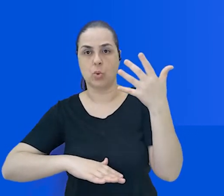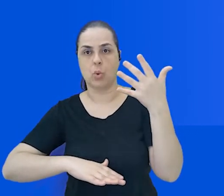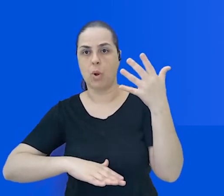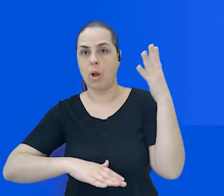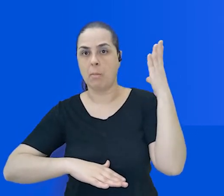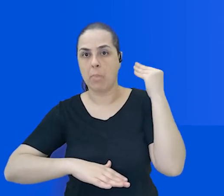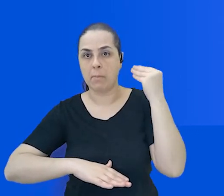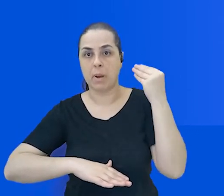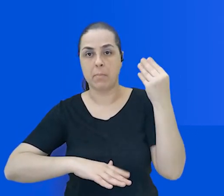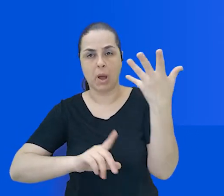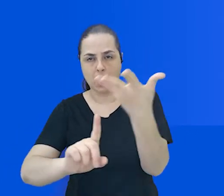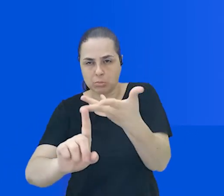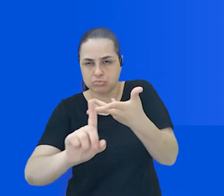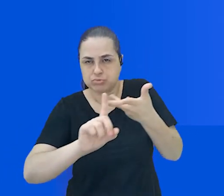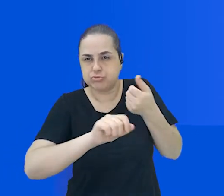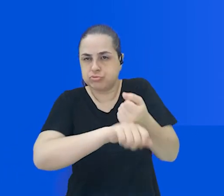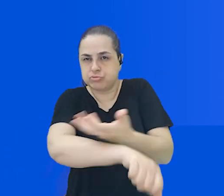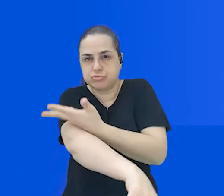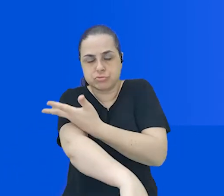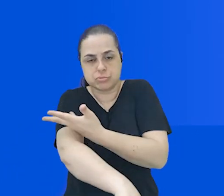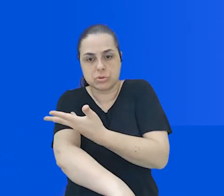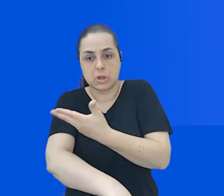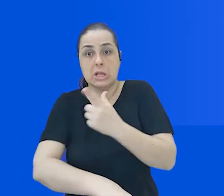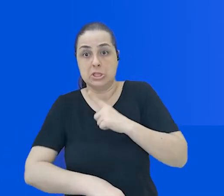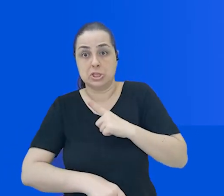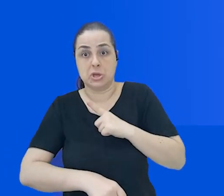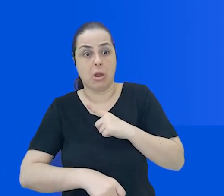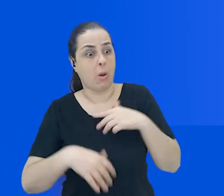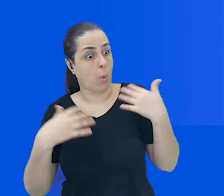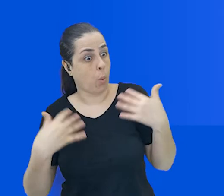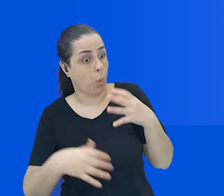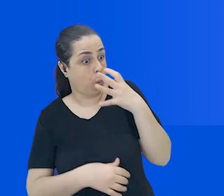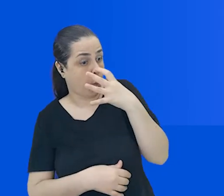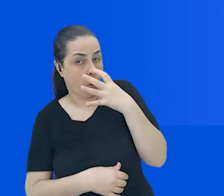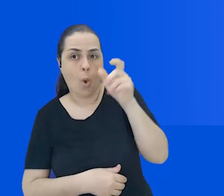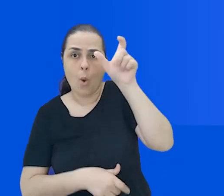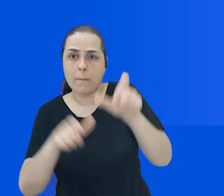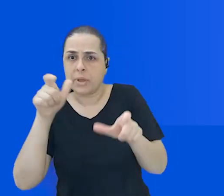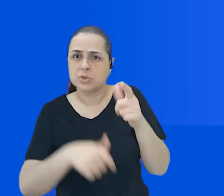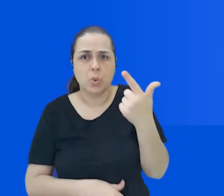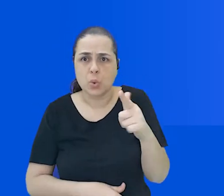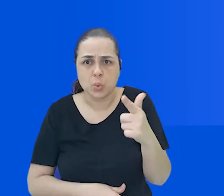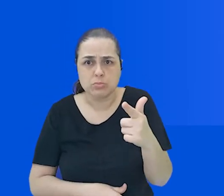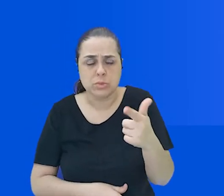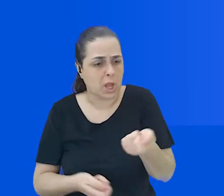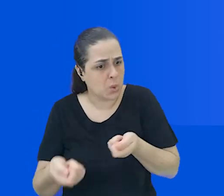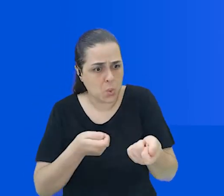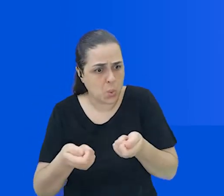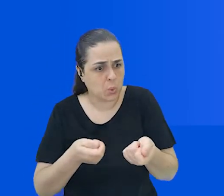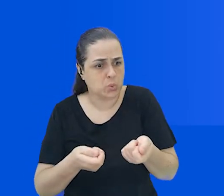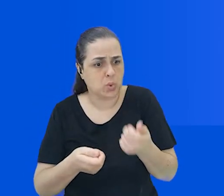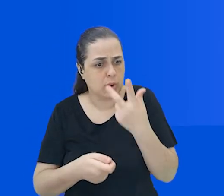às vezes não era, era ou desprezado ou desvalorizado. Era visto como uma pessoa com um descontrole e o quanto,